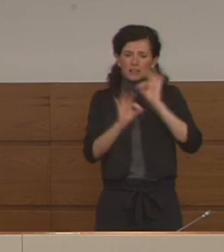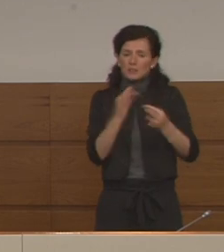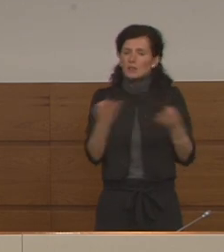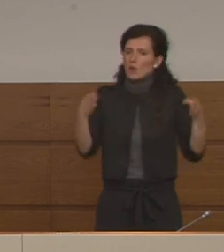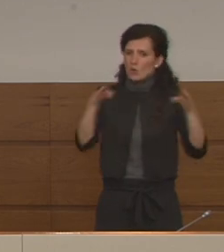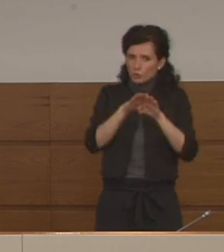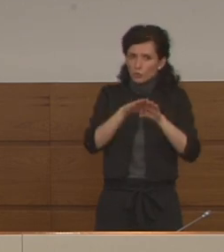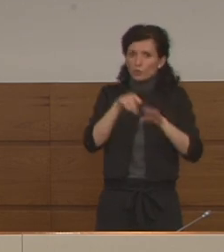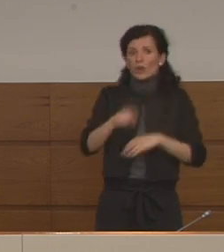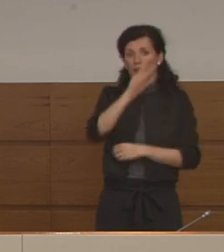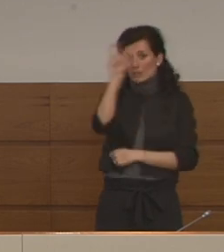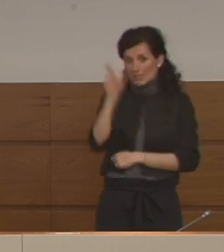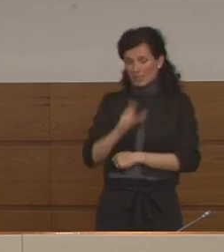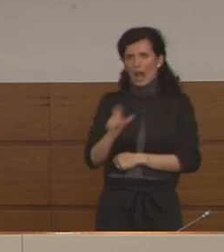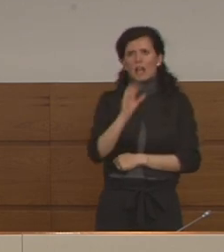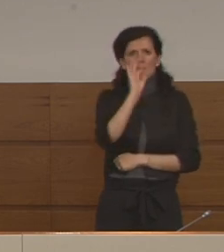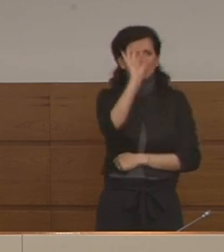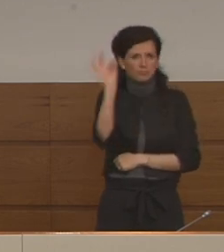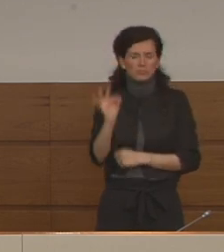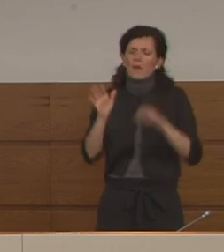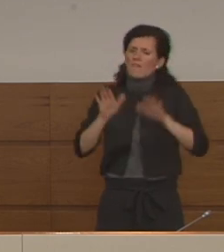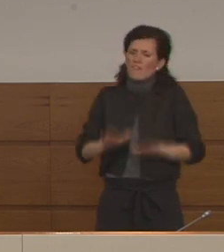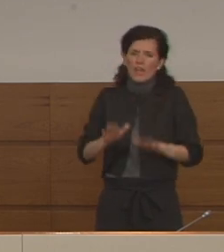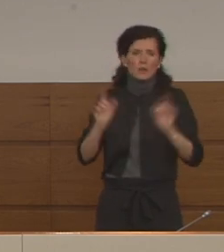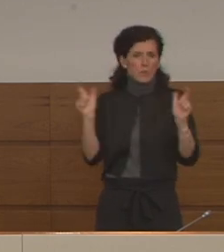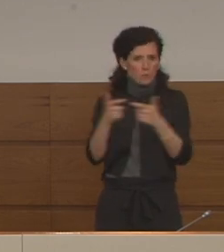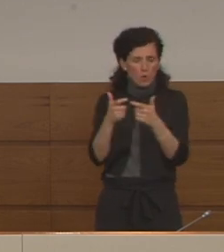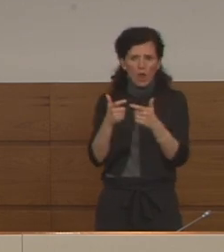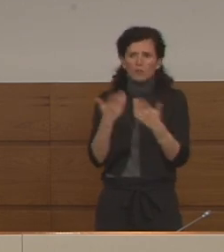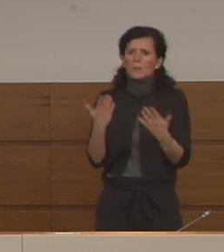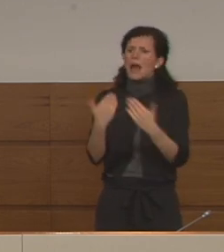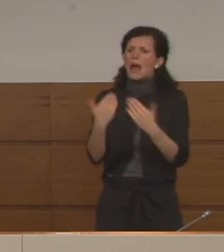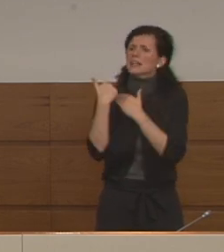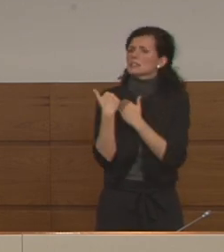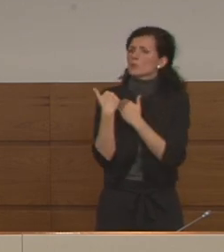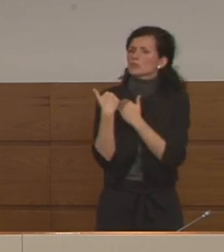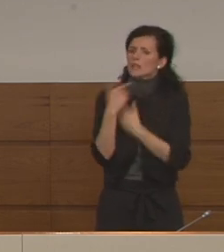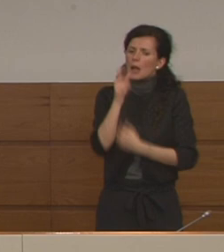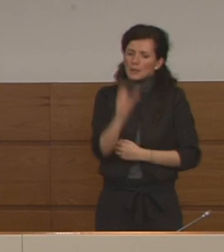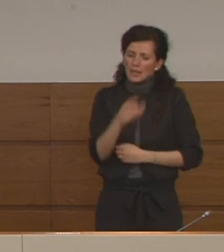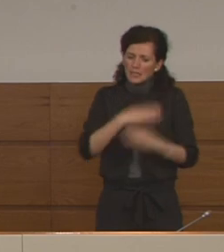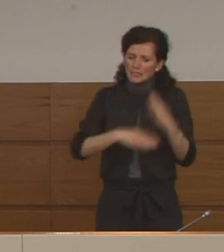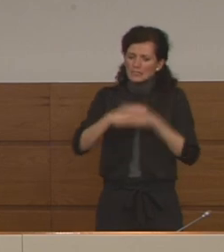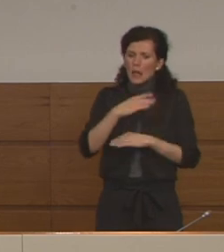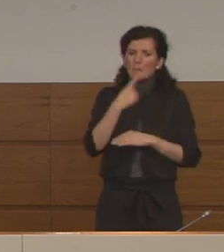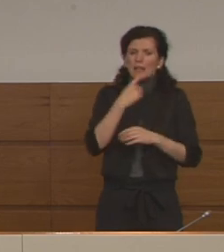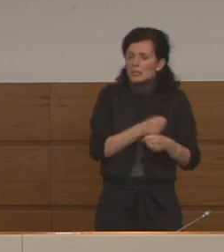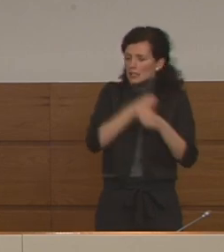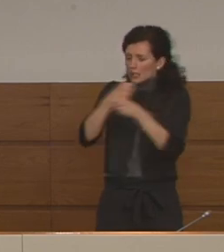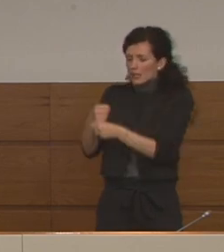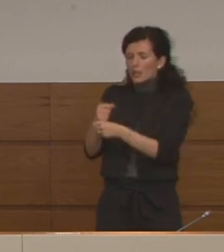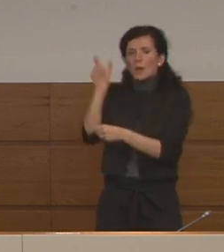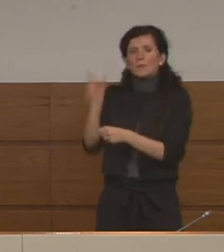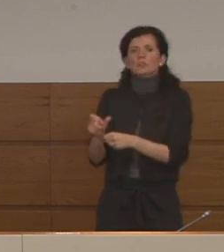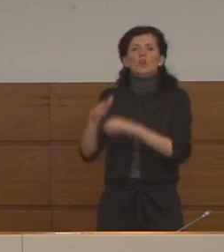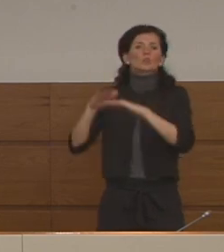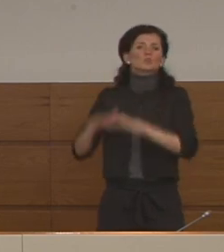territori per ovvie ragioni sono ferme, quindi diciamo la responsabilità di un disabile ricade solamente sulla persona che se ne occupa. Perché non si è